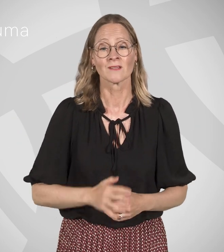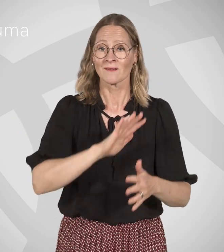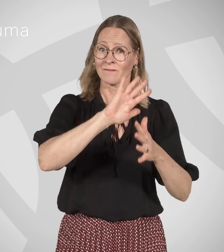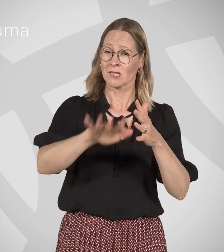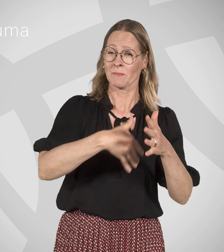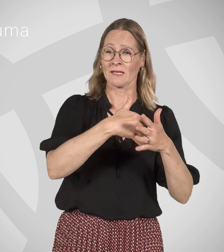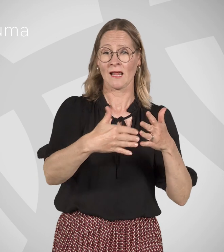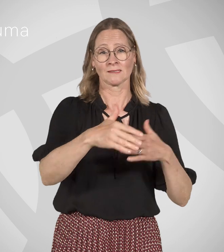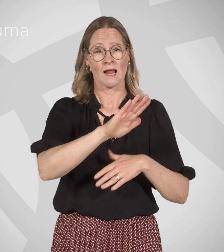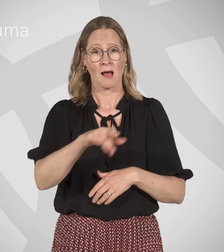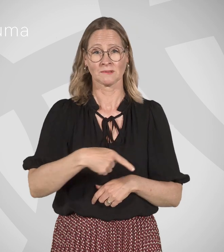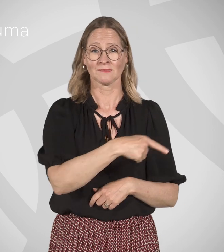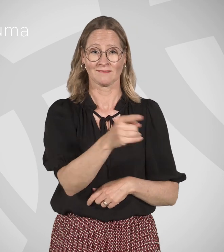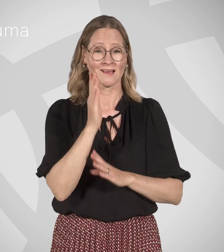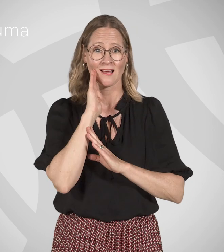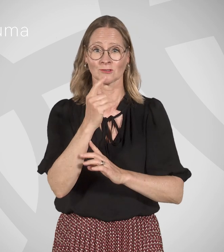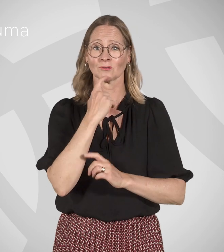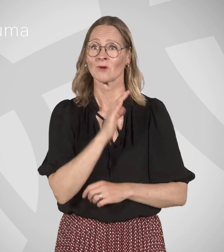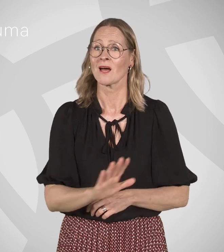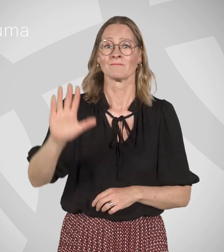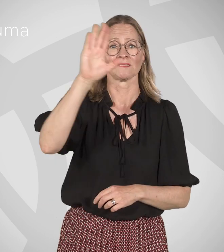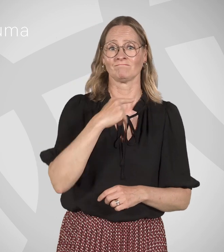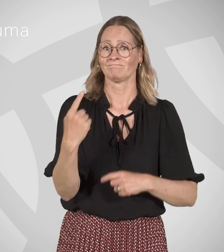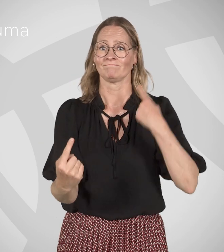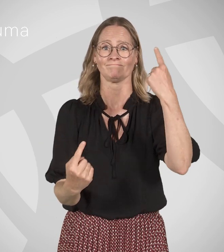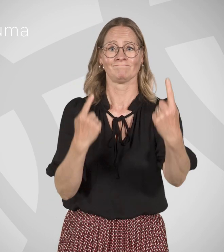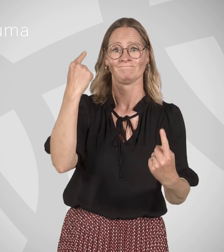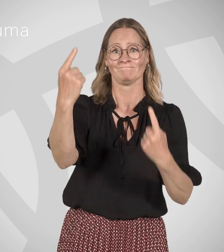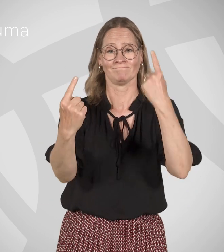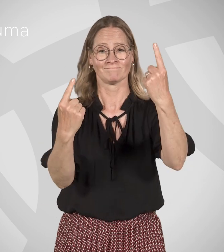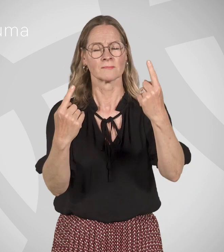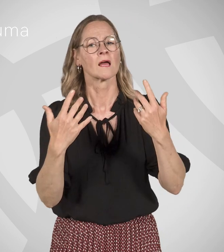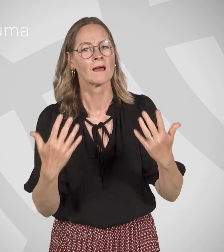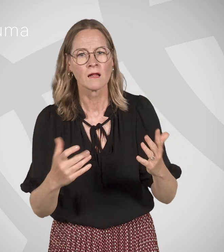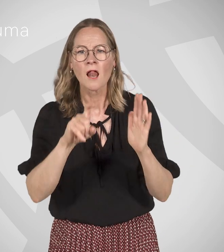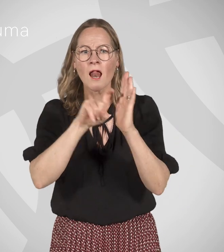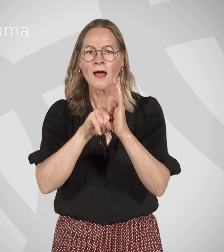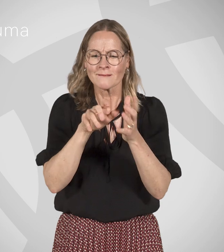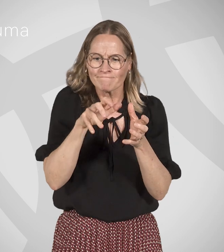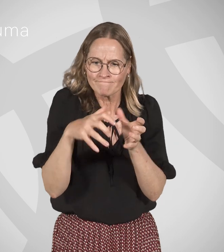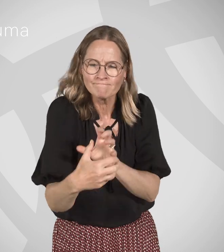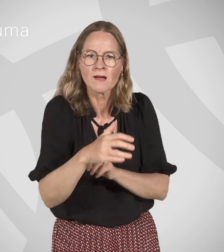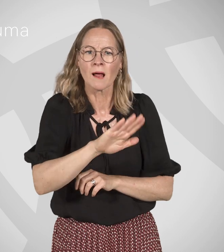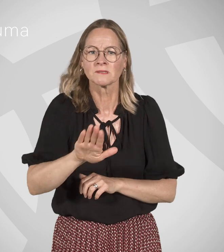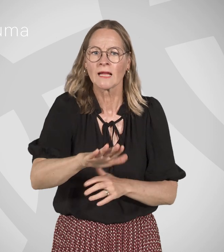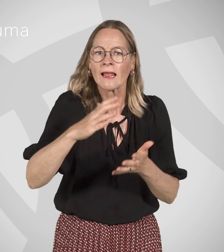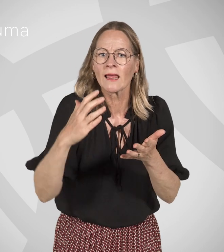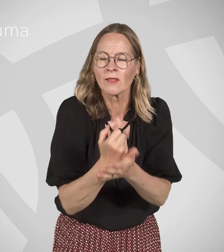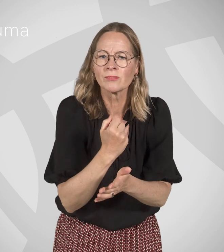Viittomakieliset lapset asuvat maantieteellisesti hajallaan, - joten lakien soveltamisessa ei myöskään ole lapsen etua -